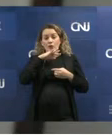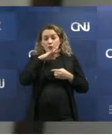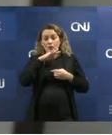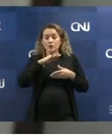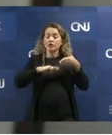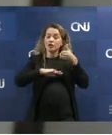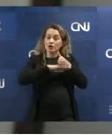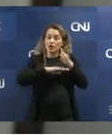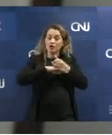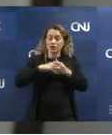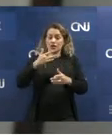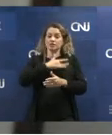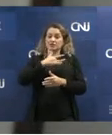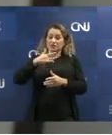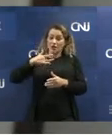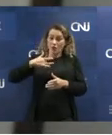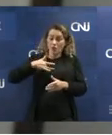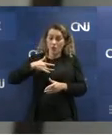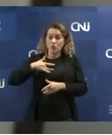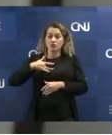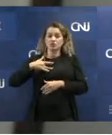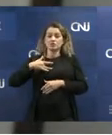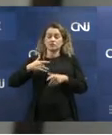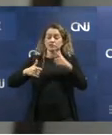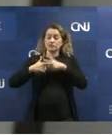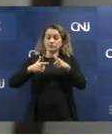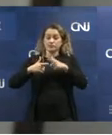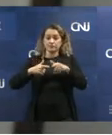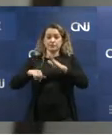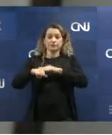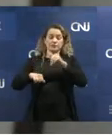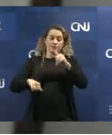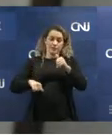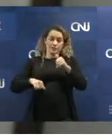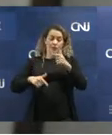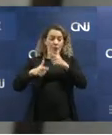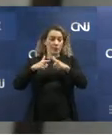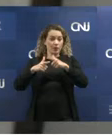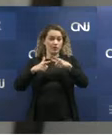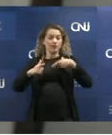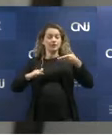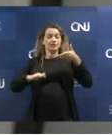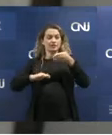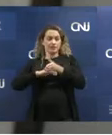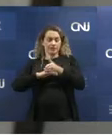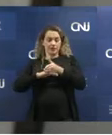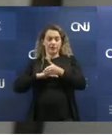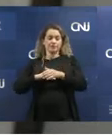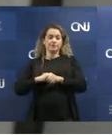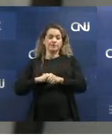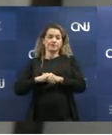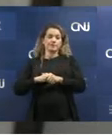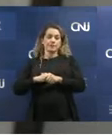o seu quadro de saúde agravado ainda mais o problema de neoplasia bilateral